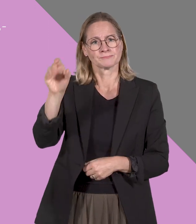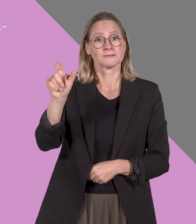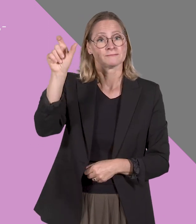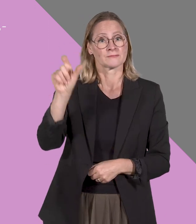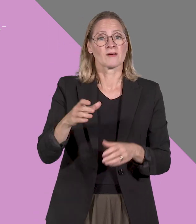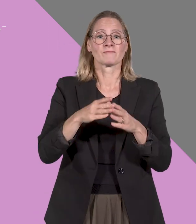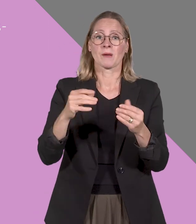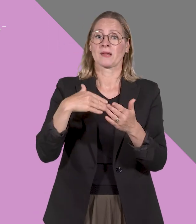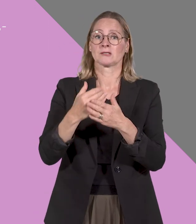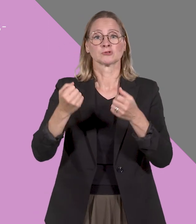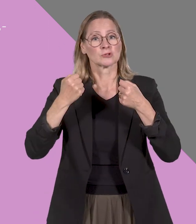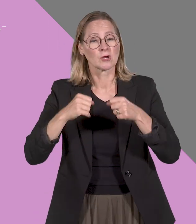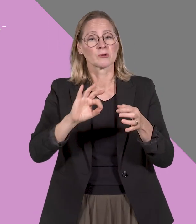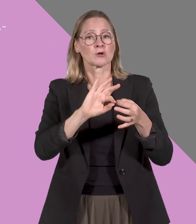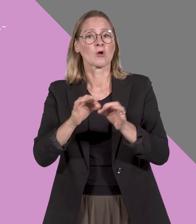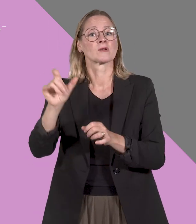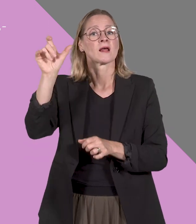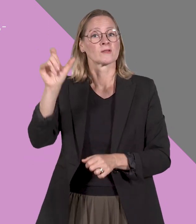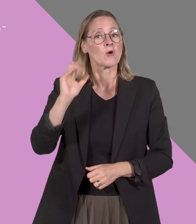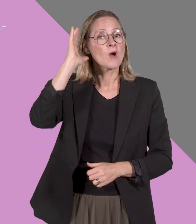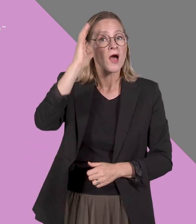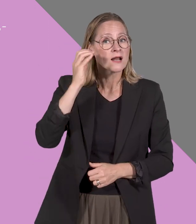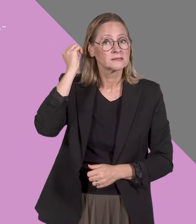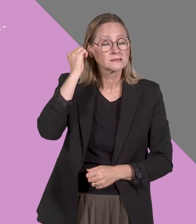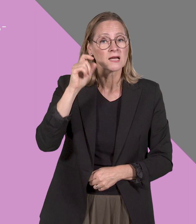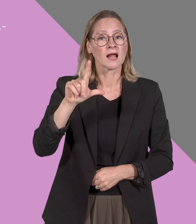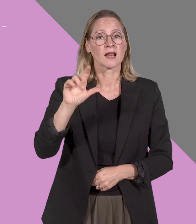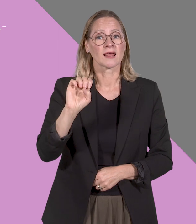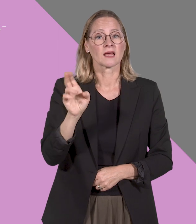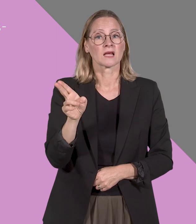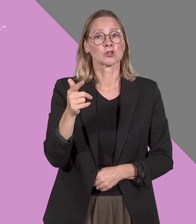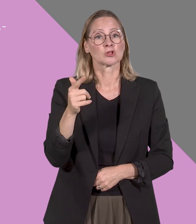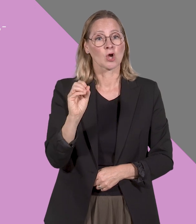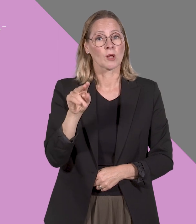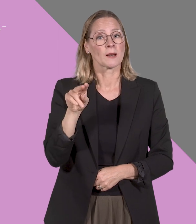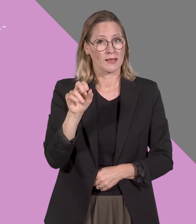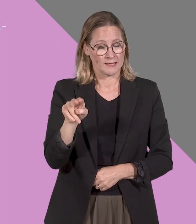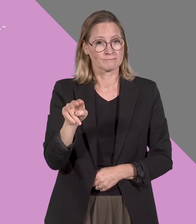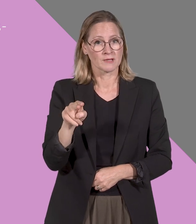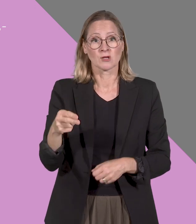vapaaehtoistoiminnan koordinaattori Aliisa Lehtoselle -